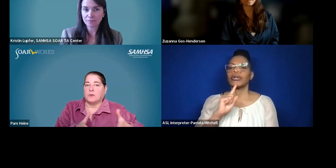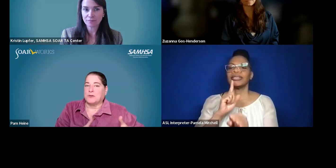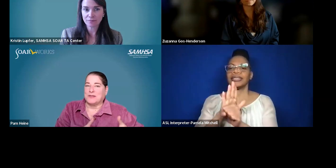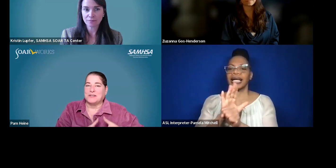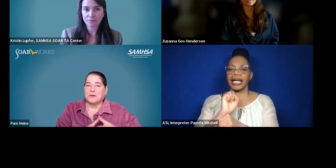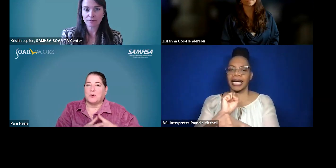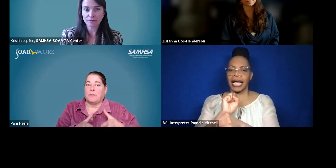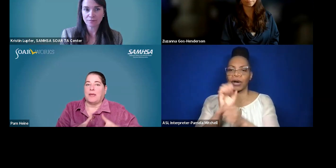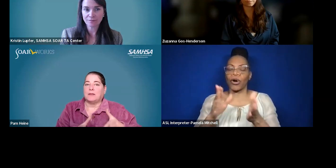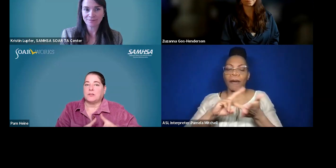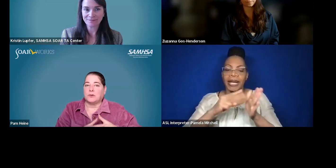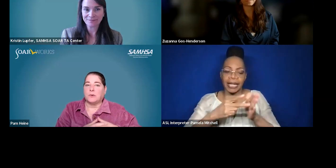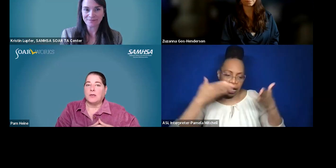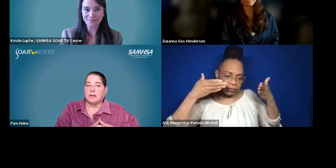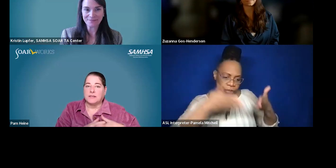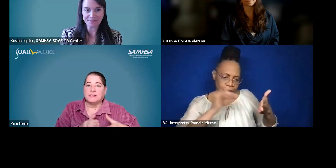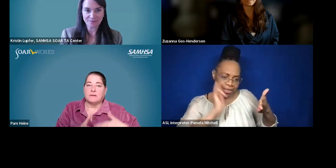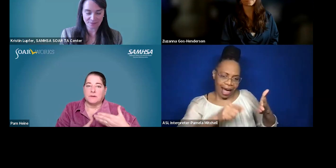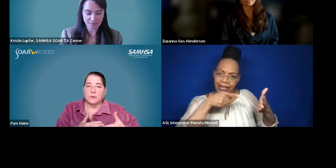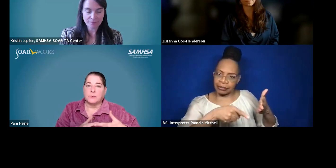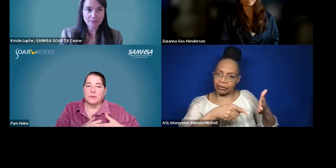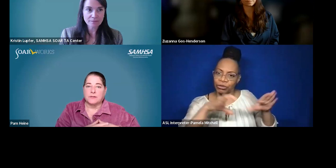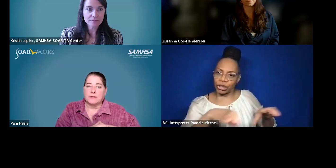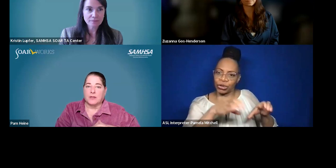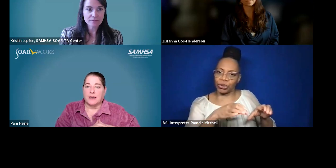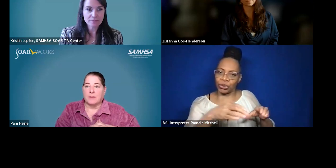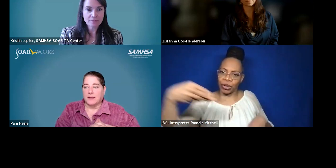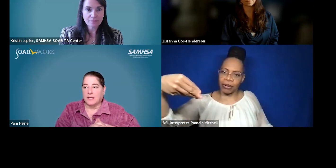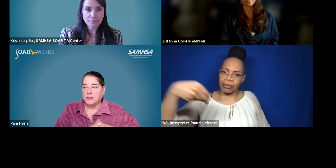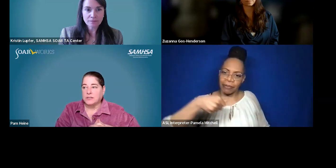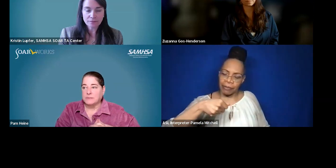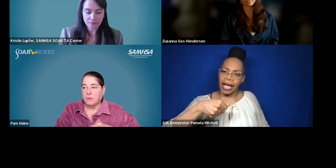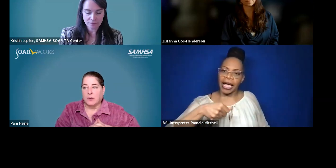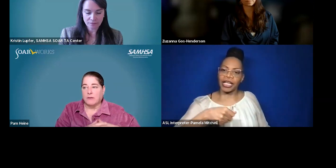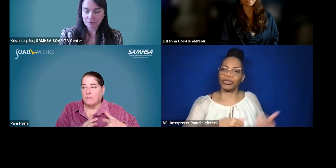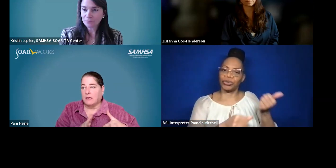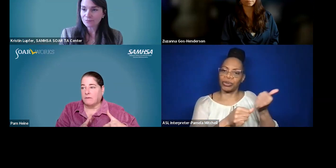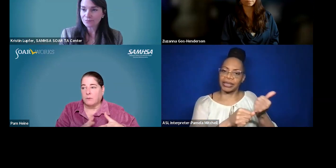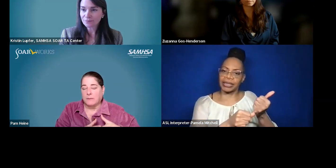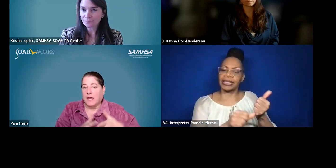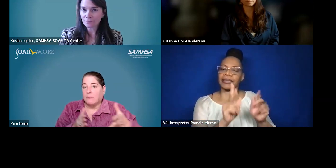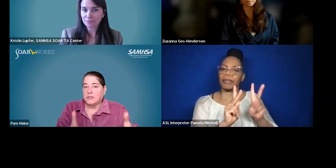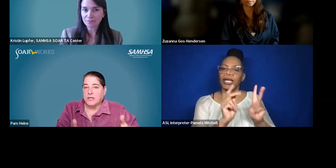esto es todo lo que haces. Te pagan para ayudar a las personas con sus solicitudes de discapacidad. Pero sabemos que muchos de ustedes